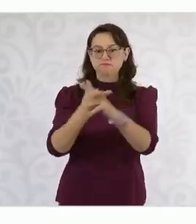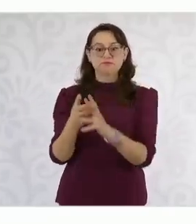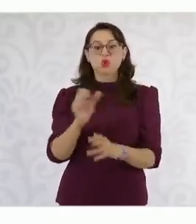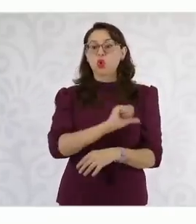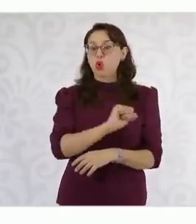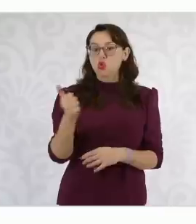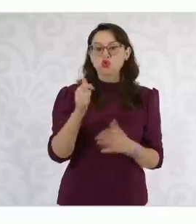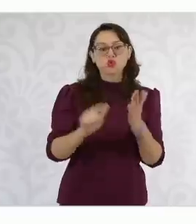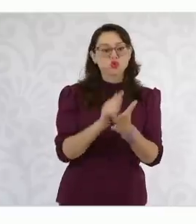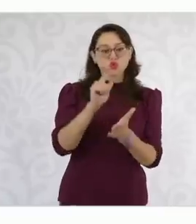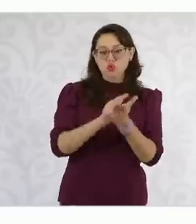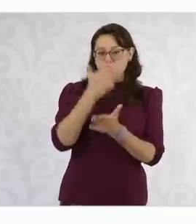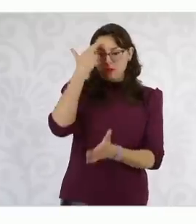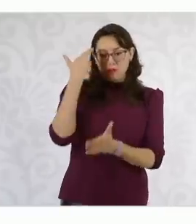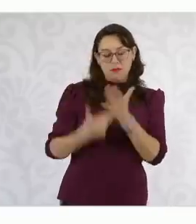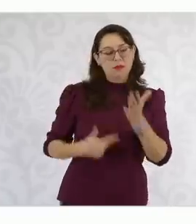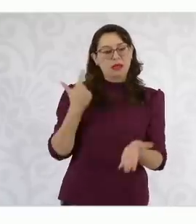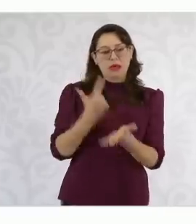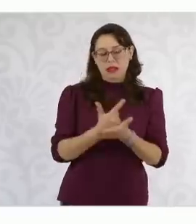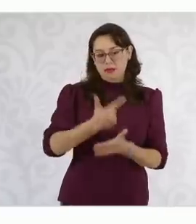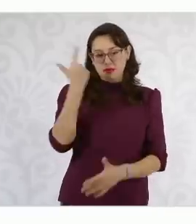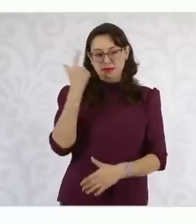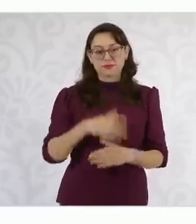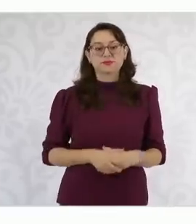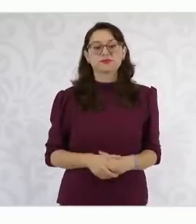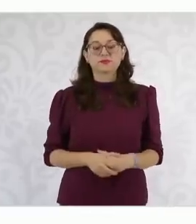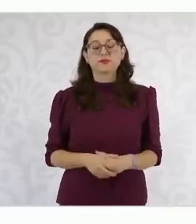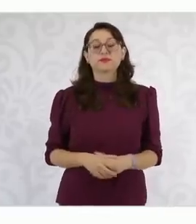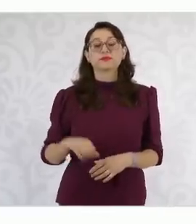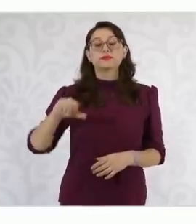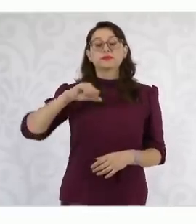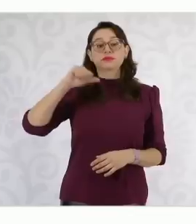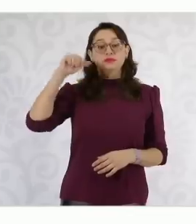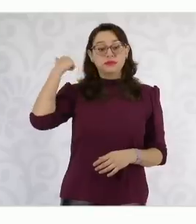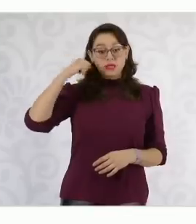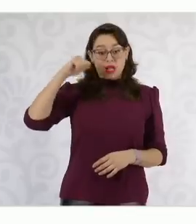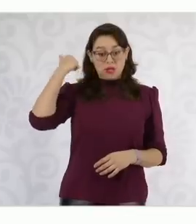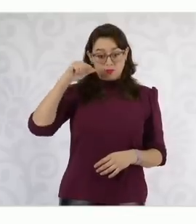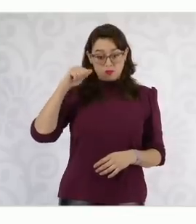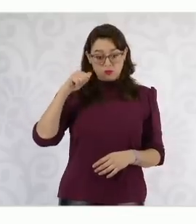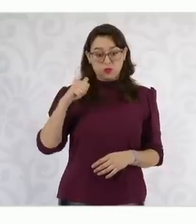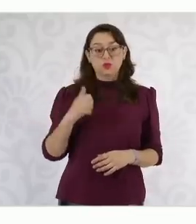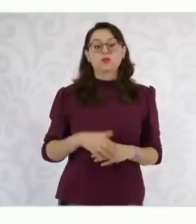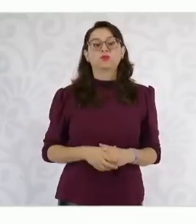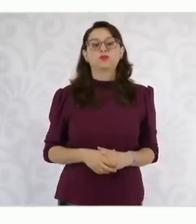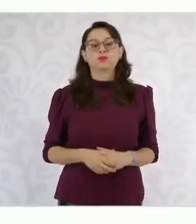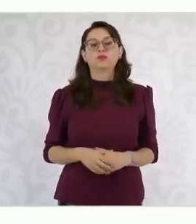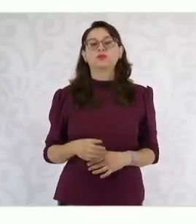de alto impacto en Acapulco las instituciones del gabinete de seguridad ejecutaron dos órdenes de